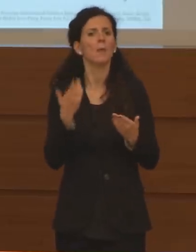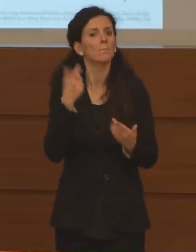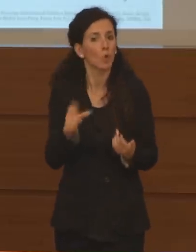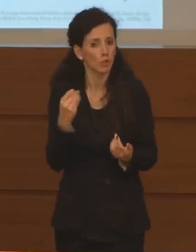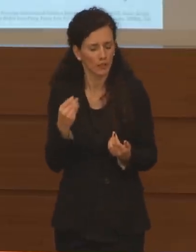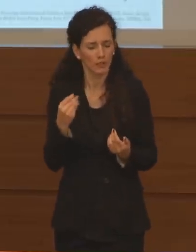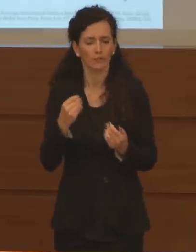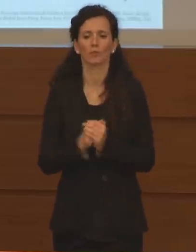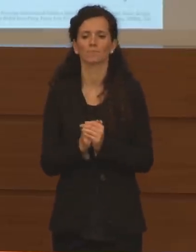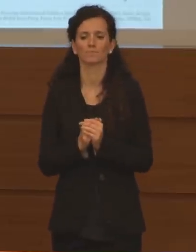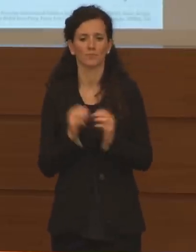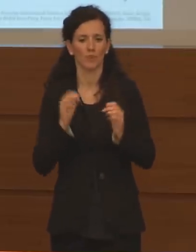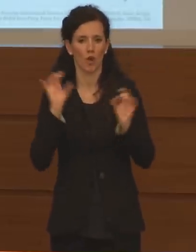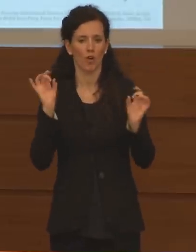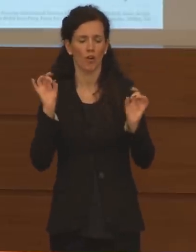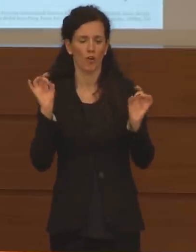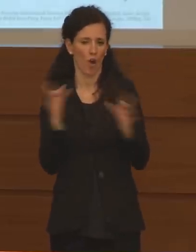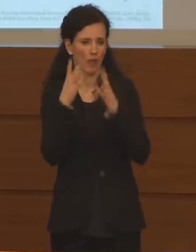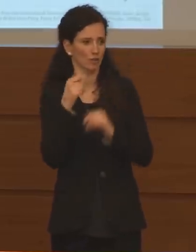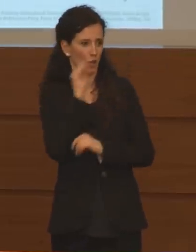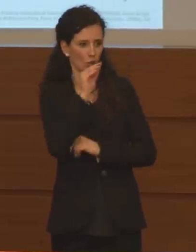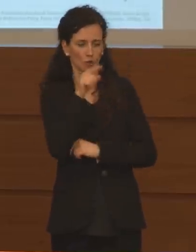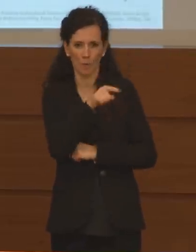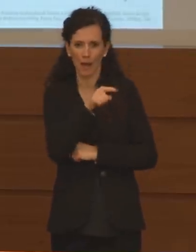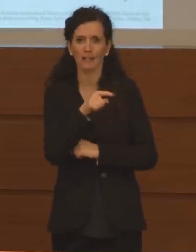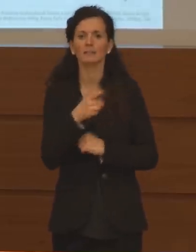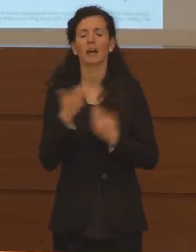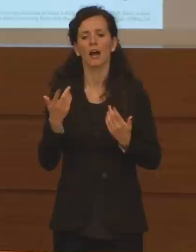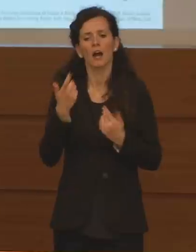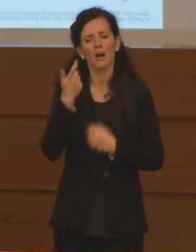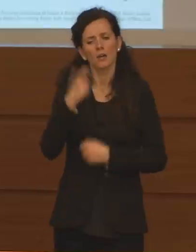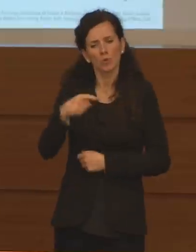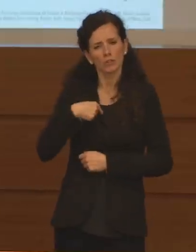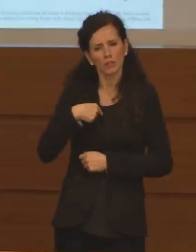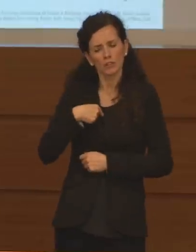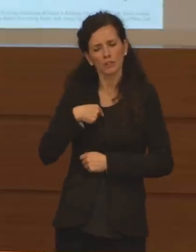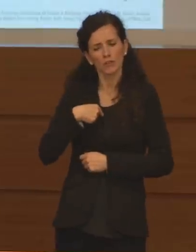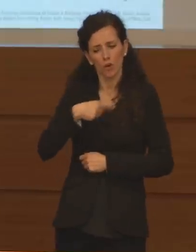perché noi per fare qualsiasi modello di proiezione anche non solo